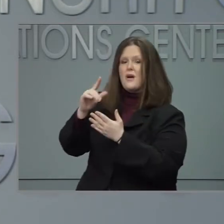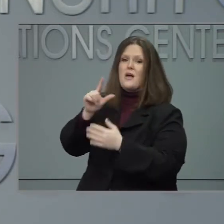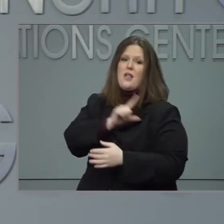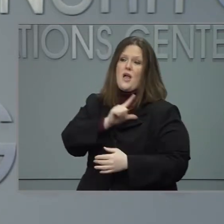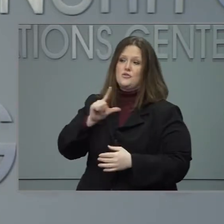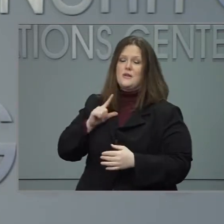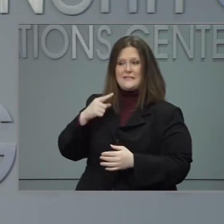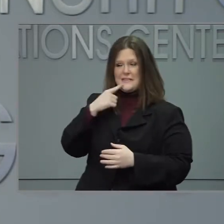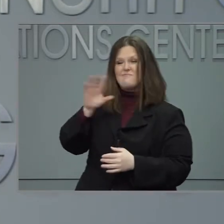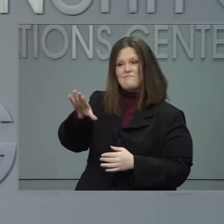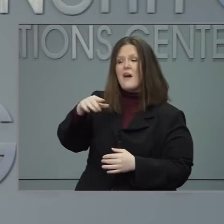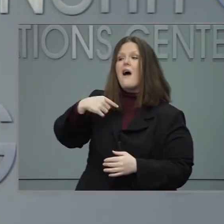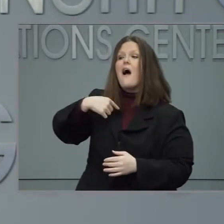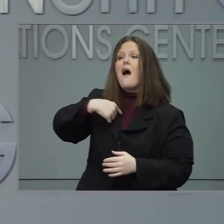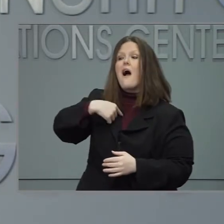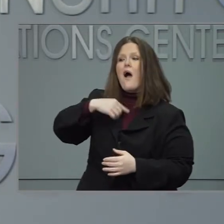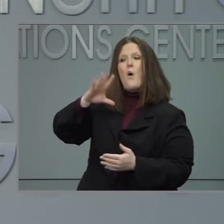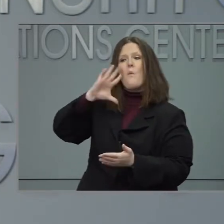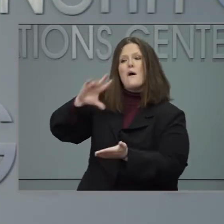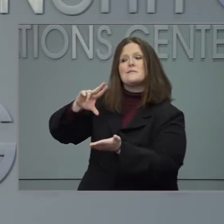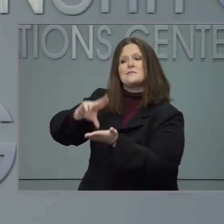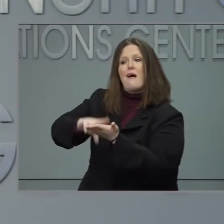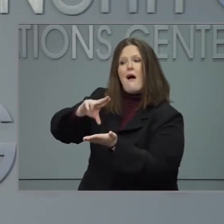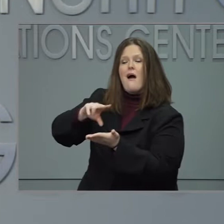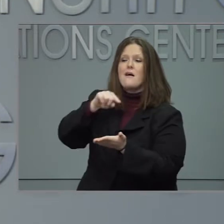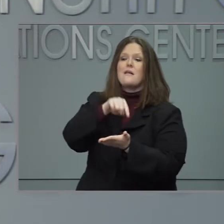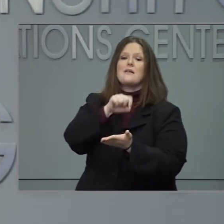yo les he dicho a los legisladores que yo firmaría en una propuesta de ley del